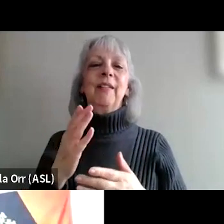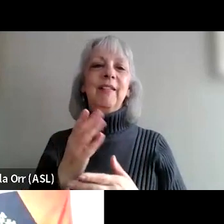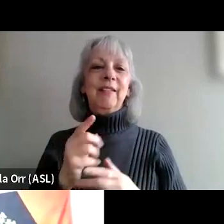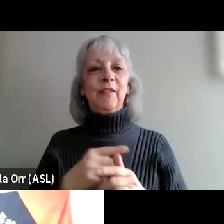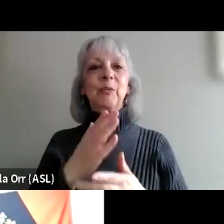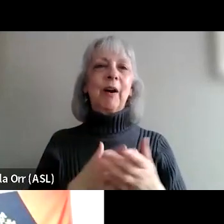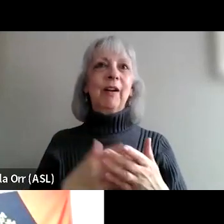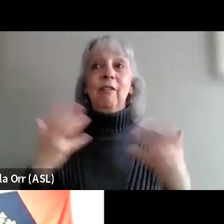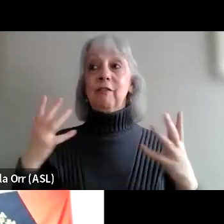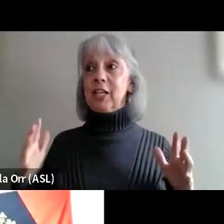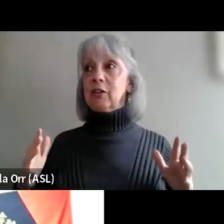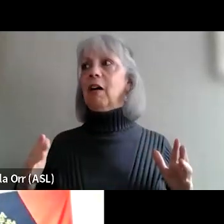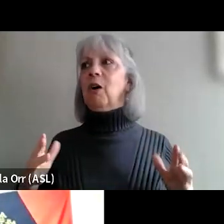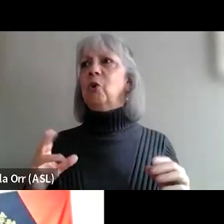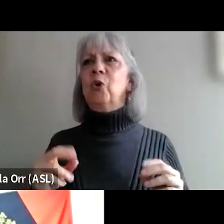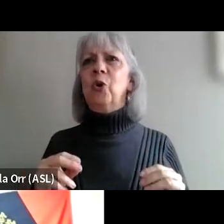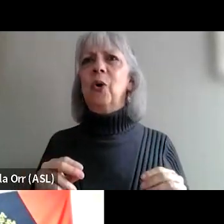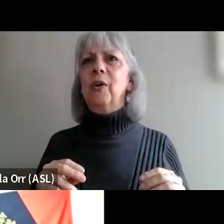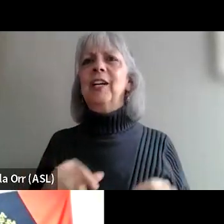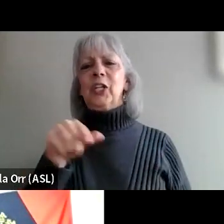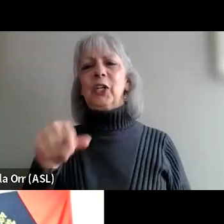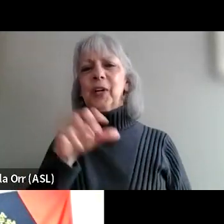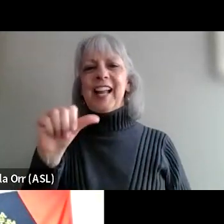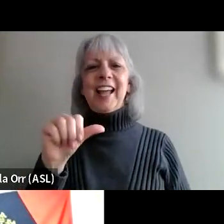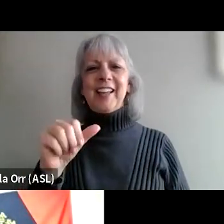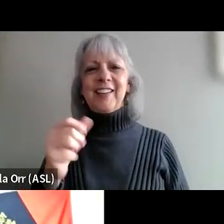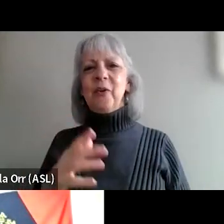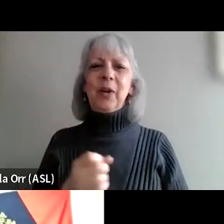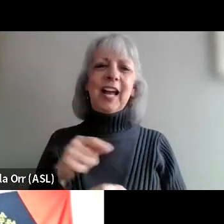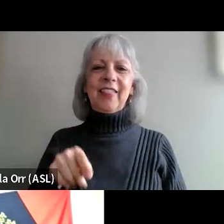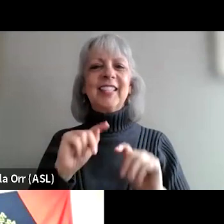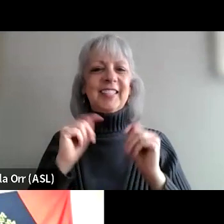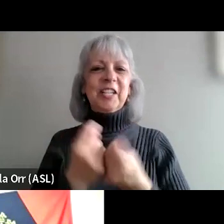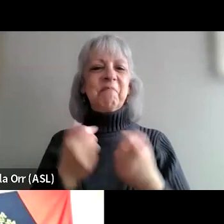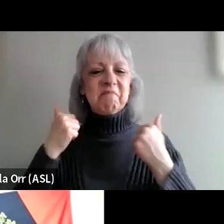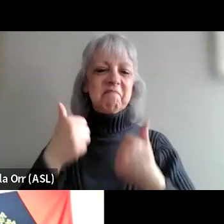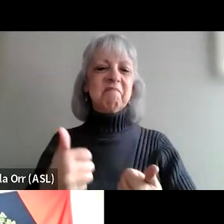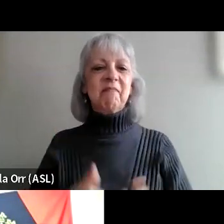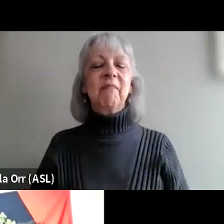Espera, nos queda la sección de preguntas. Vamos, equipo, podemos hacerlo. Bien, comenzaré yo,